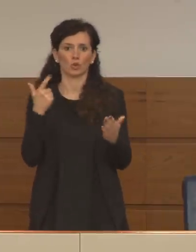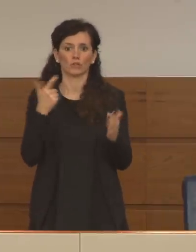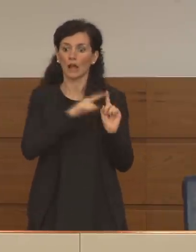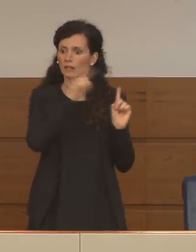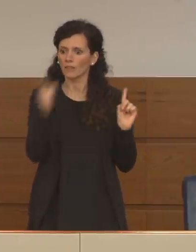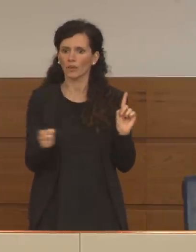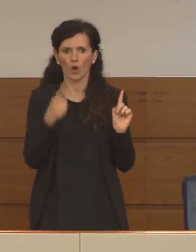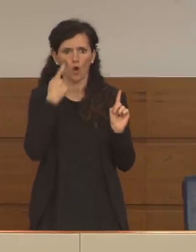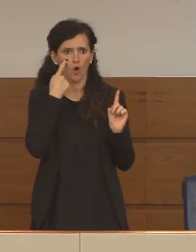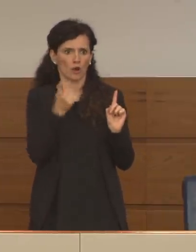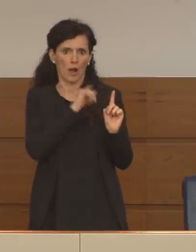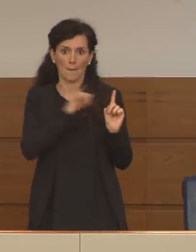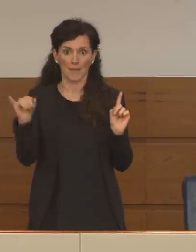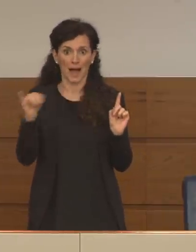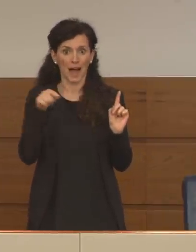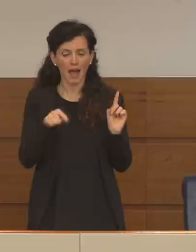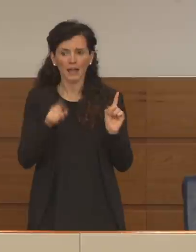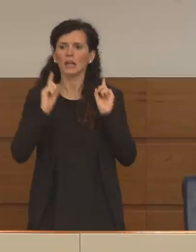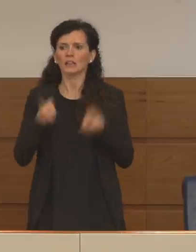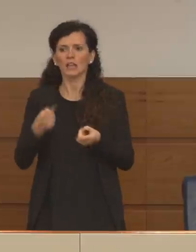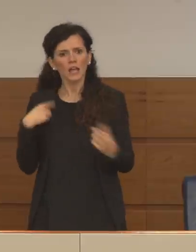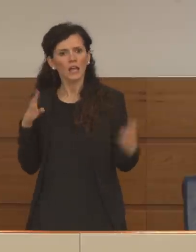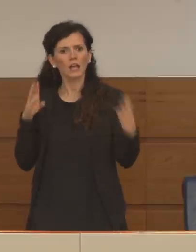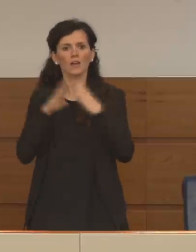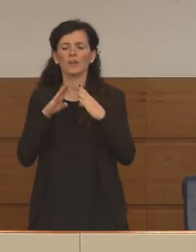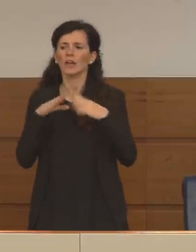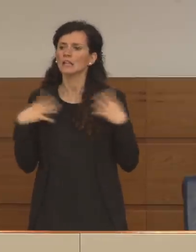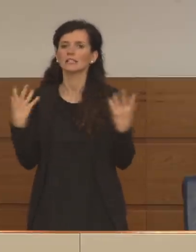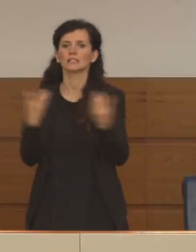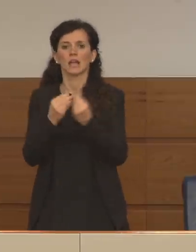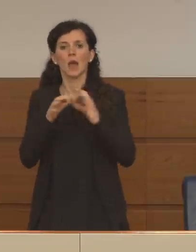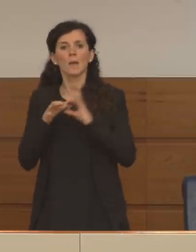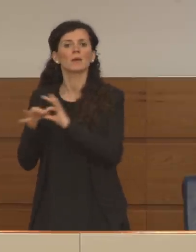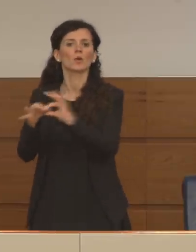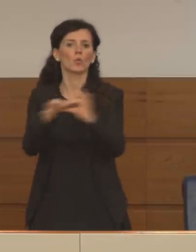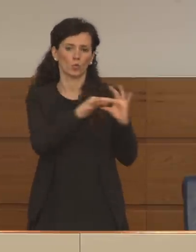e la dobbiamo fronteggiare con il massimo livello di coesione.